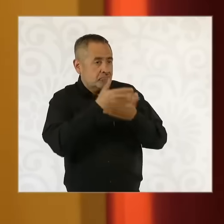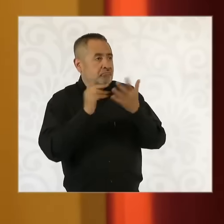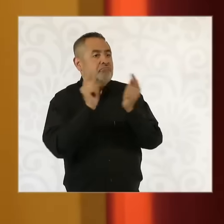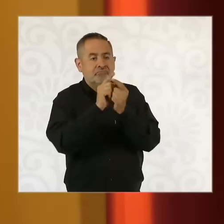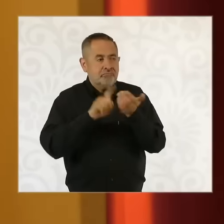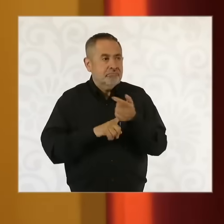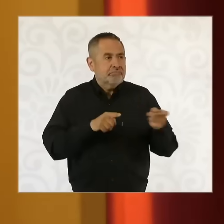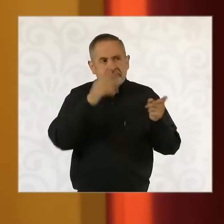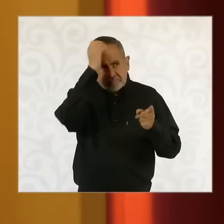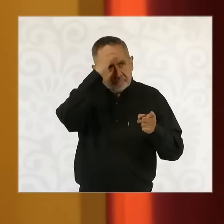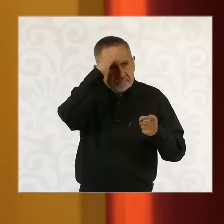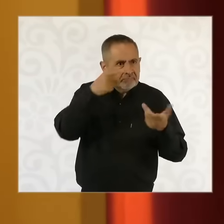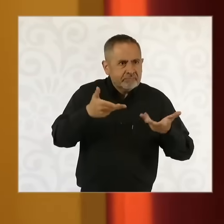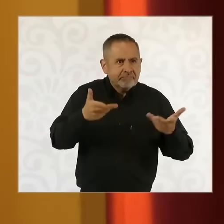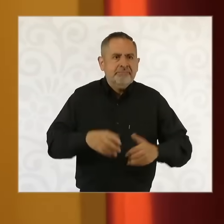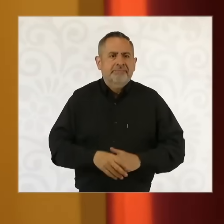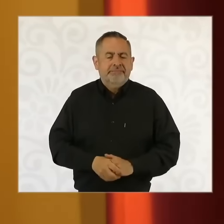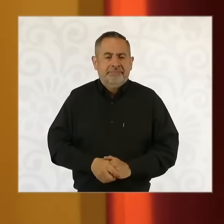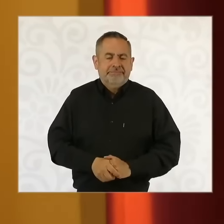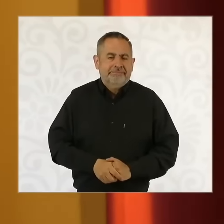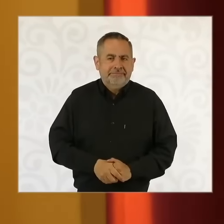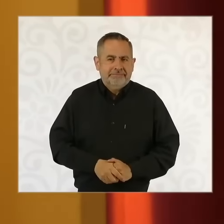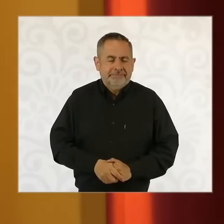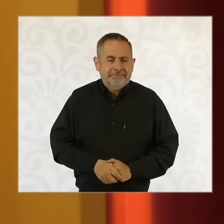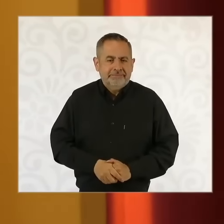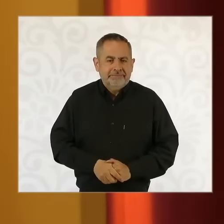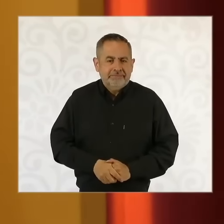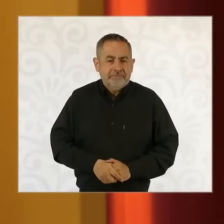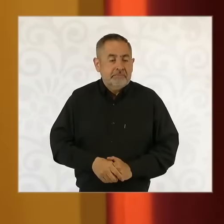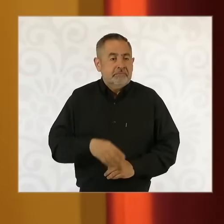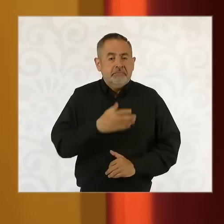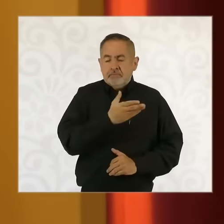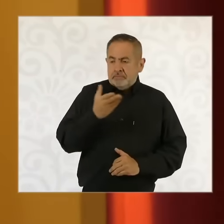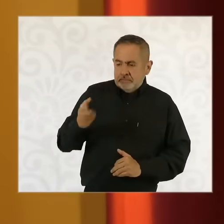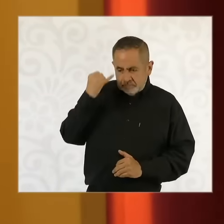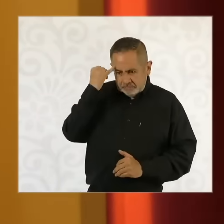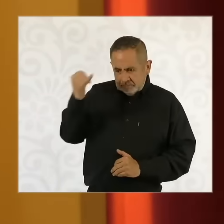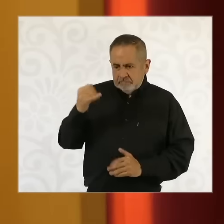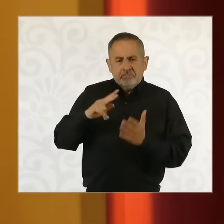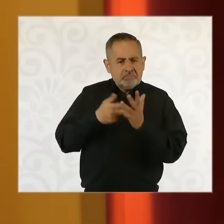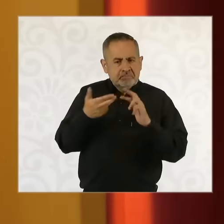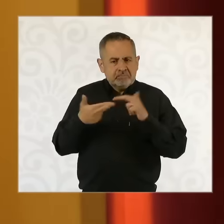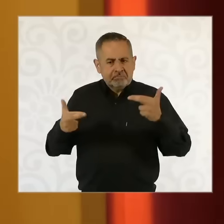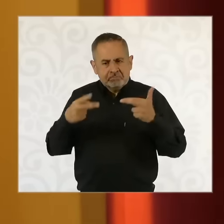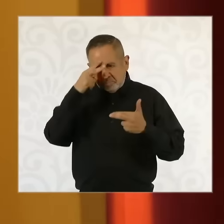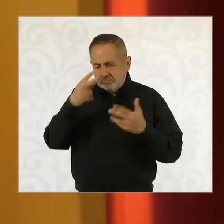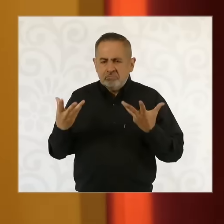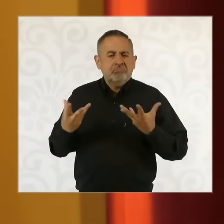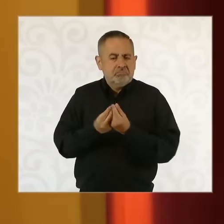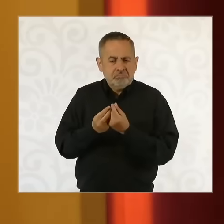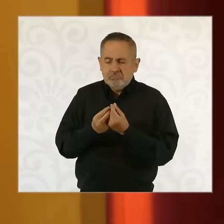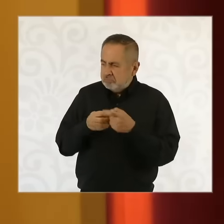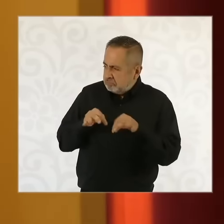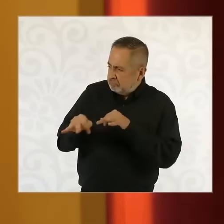opinión pide reimaginar relación con México para hacer negocios juntos y